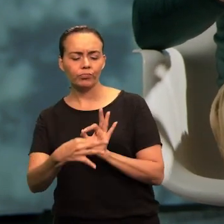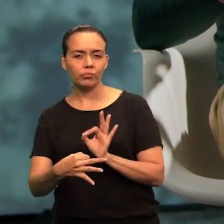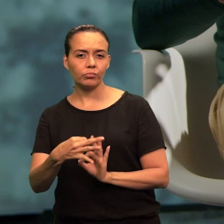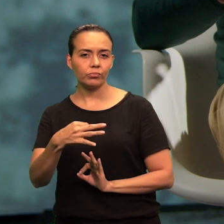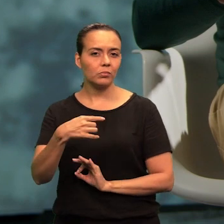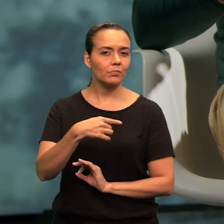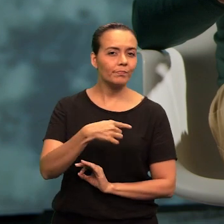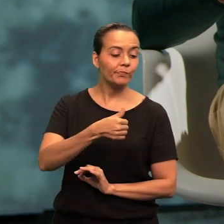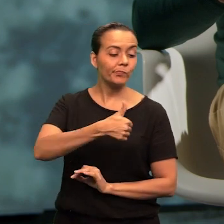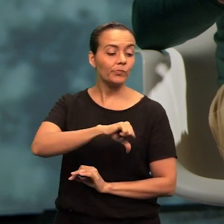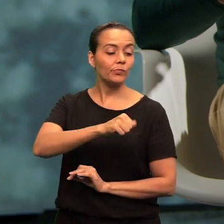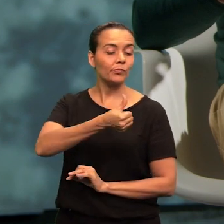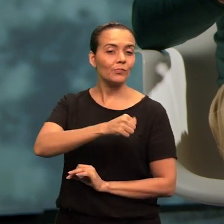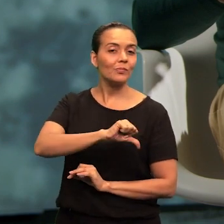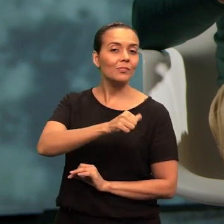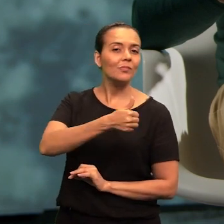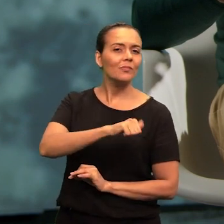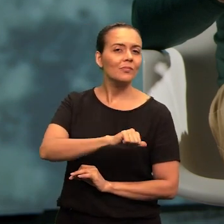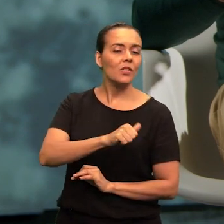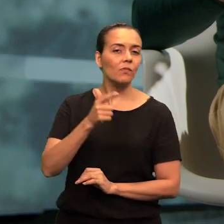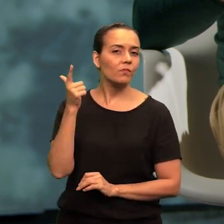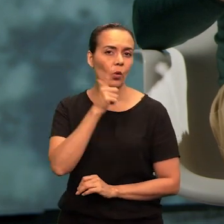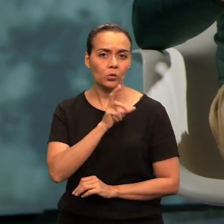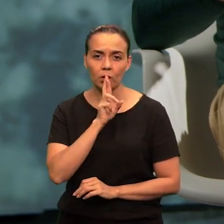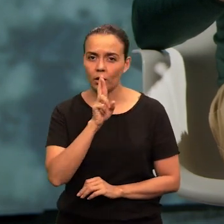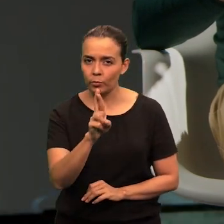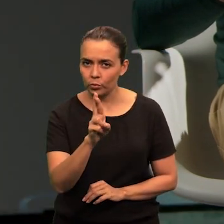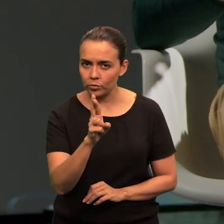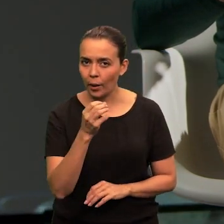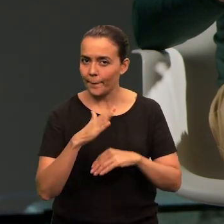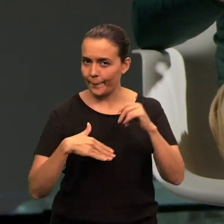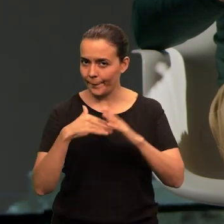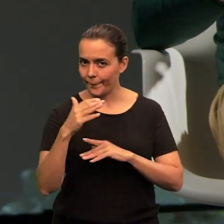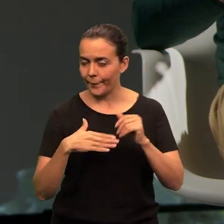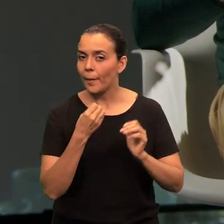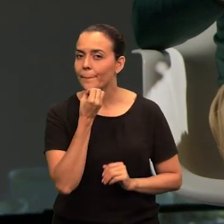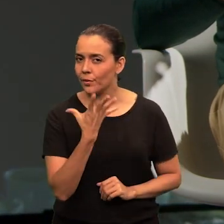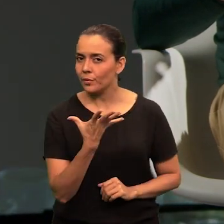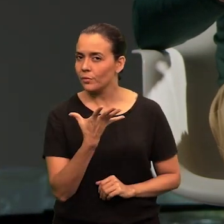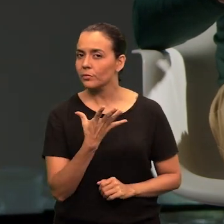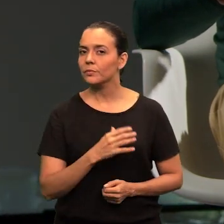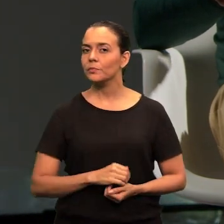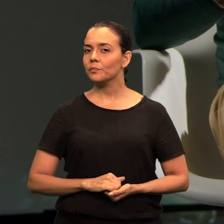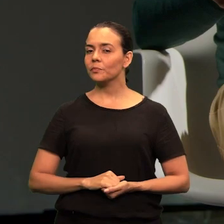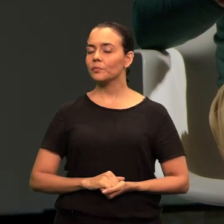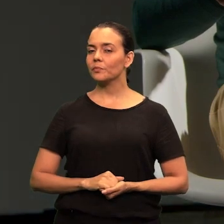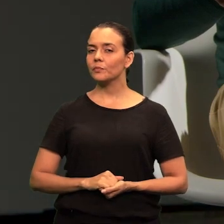julgarão os seus governantes pelos resultados práticos, da maneira como se vive.